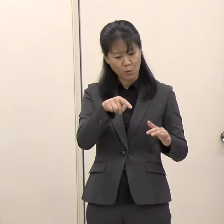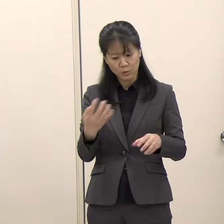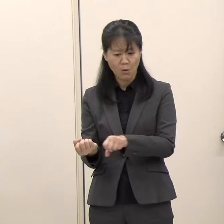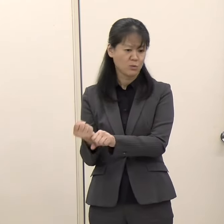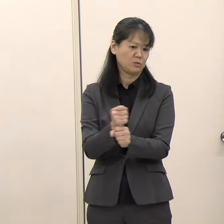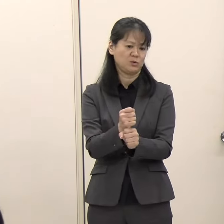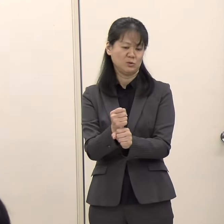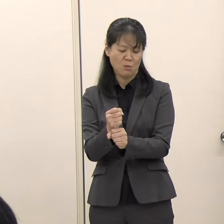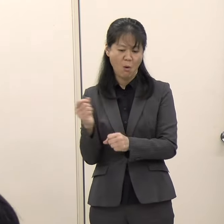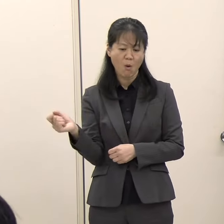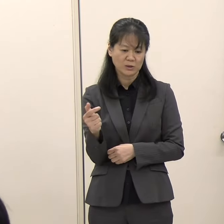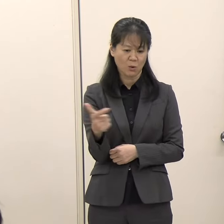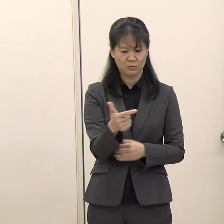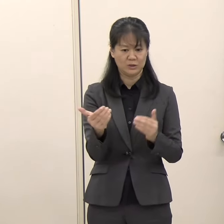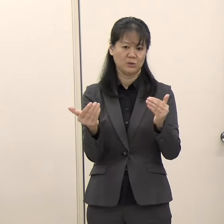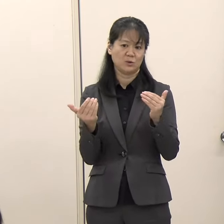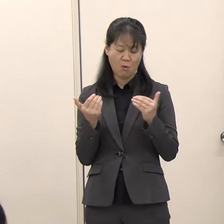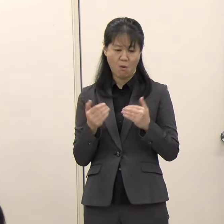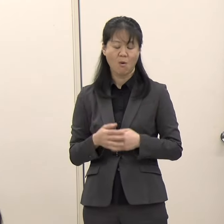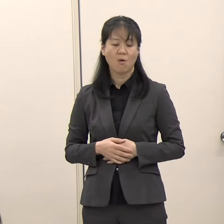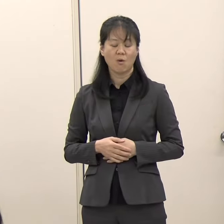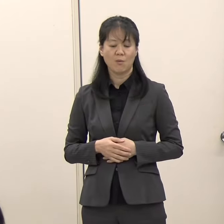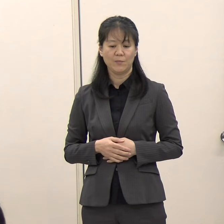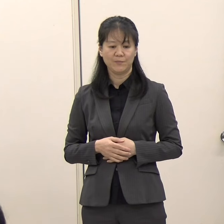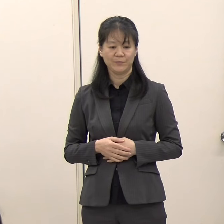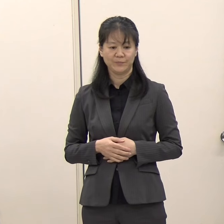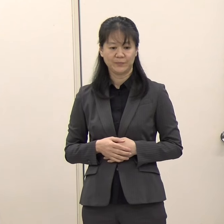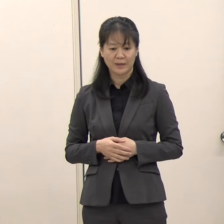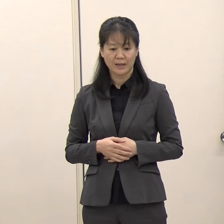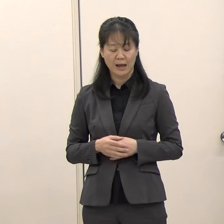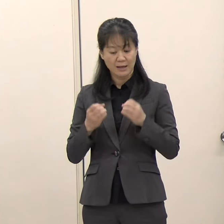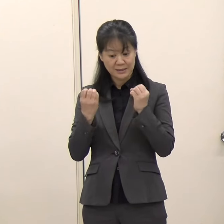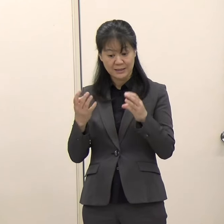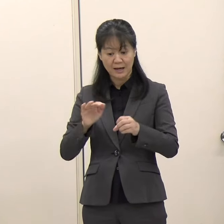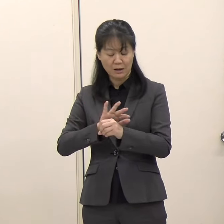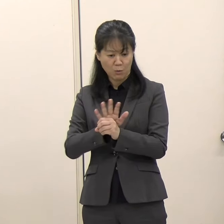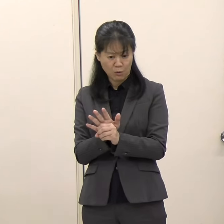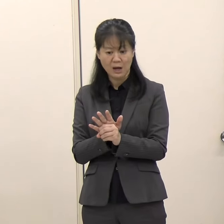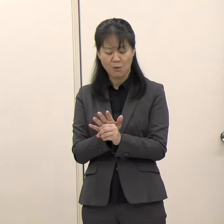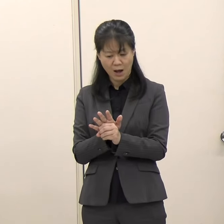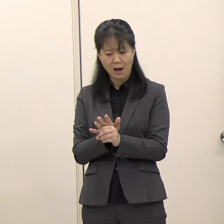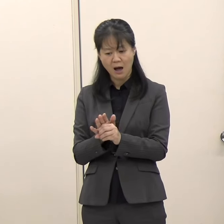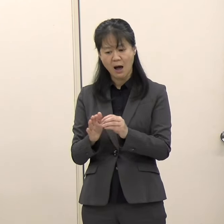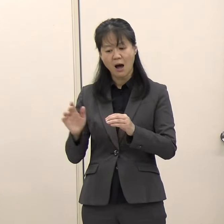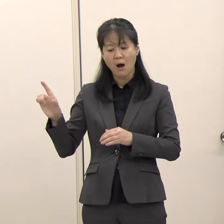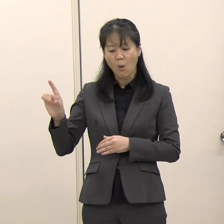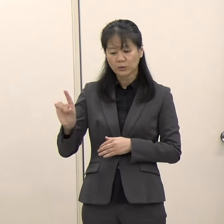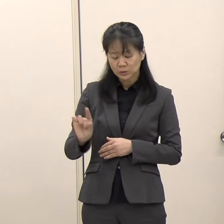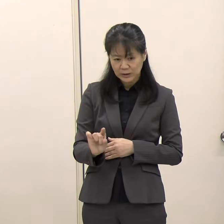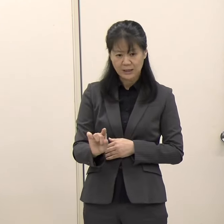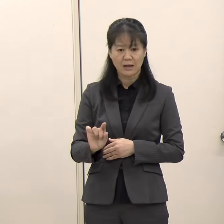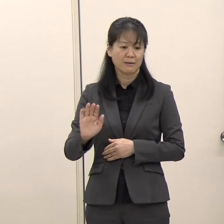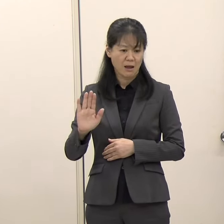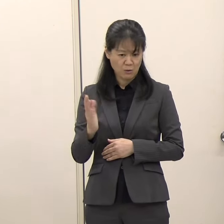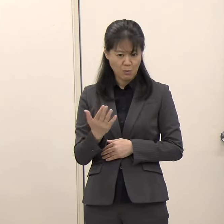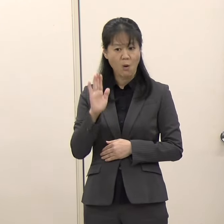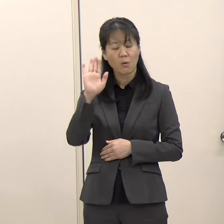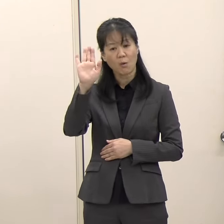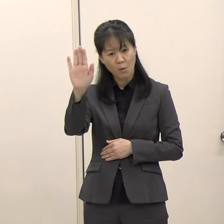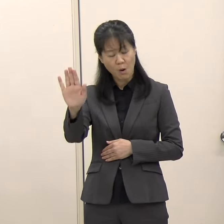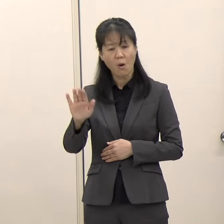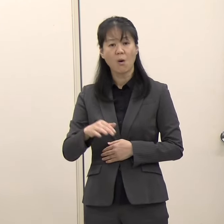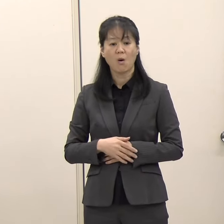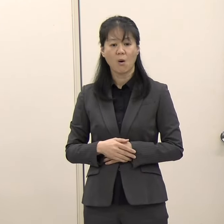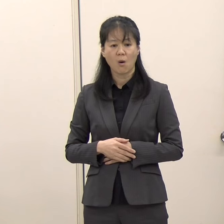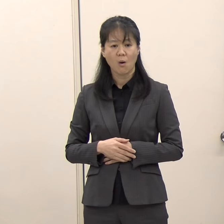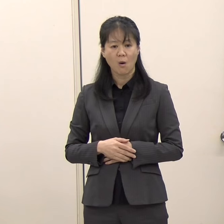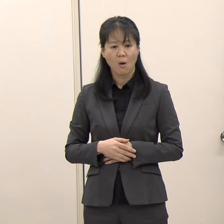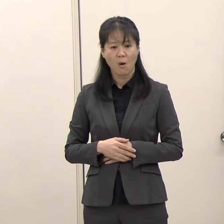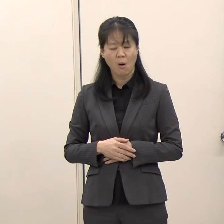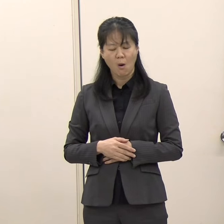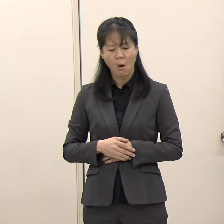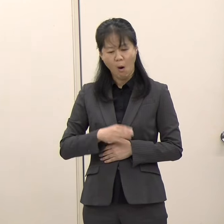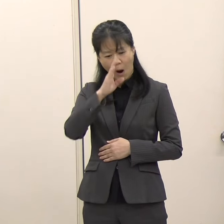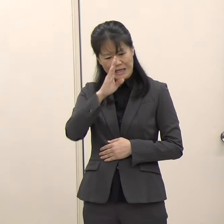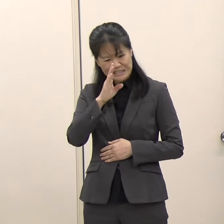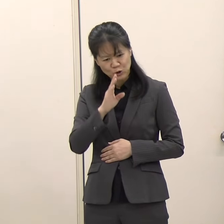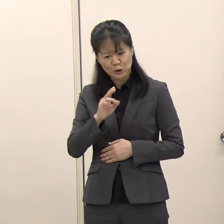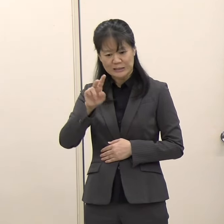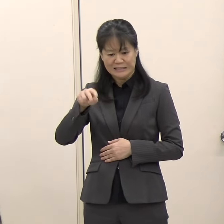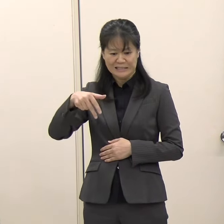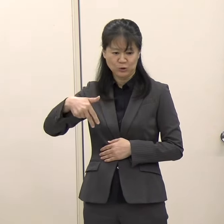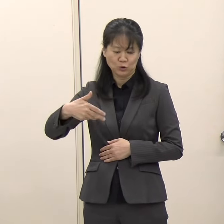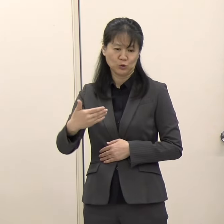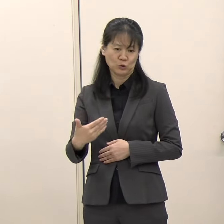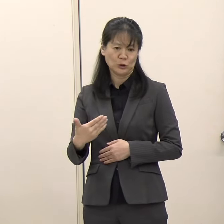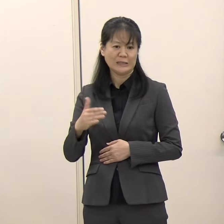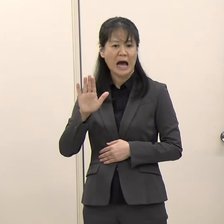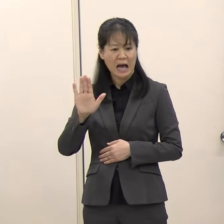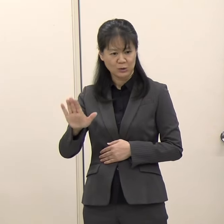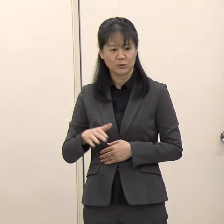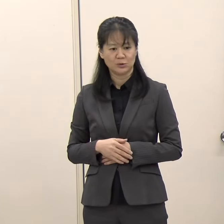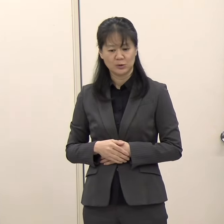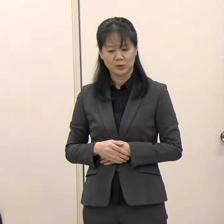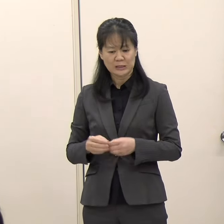そしてさらには、新型コロナは一定の落ち着きを見せていますが、やはり今後もリスクがあります新興感染症への備えは十分であるのか。